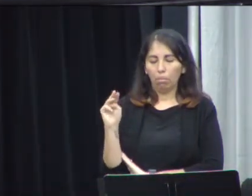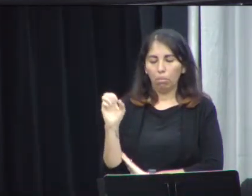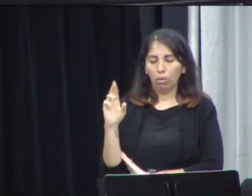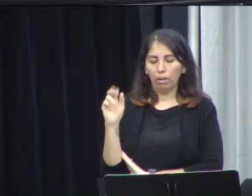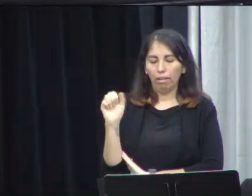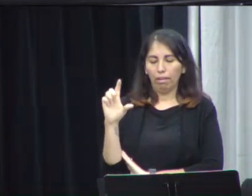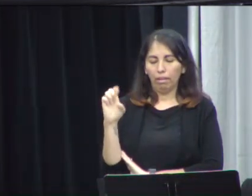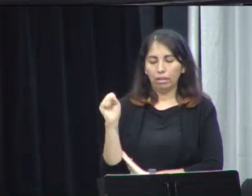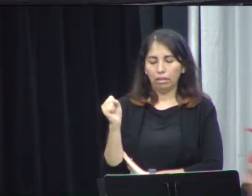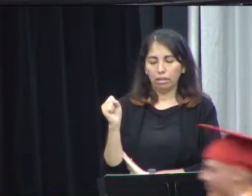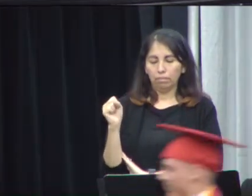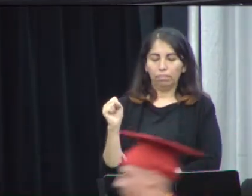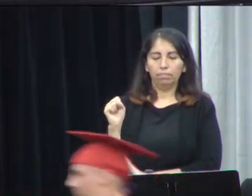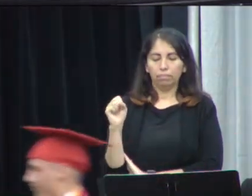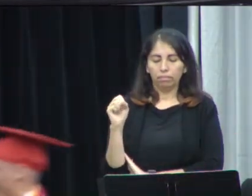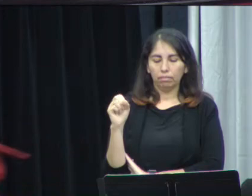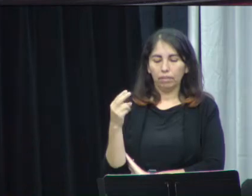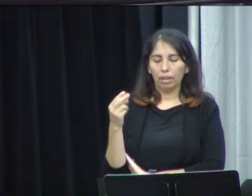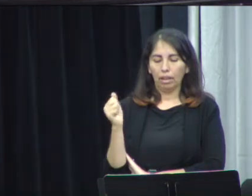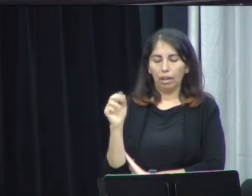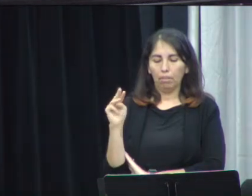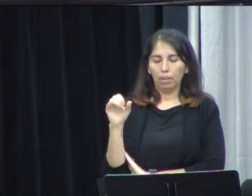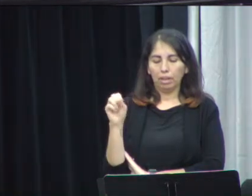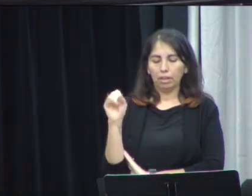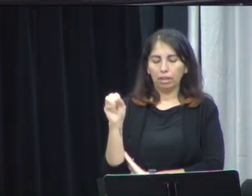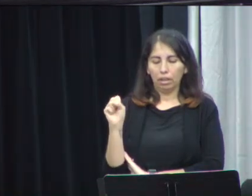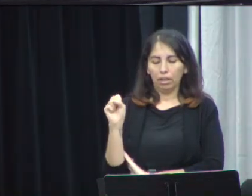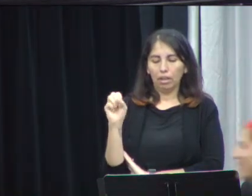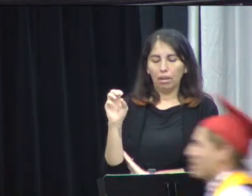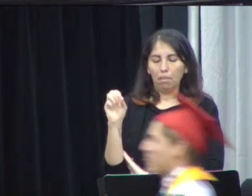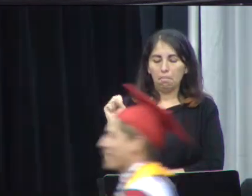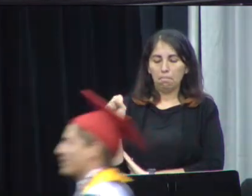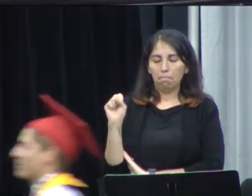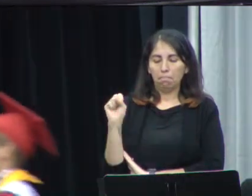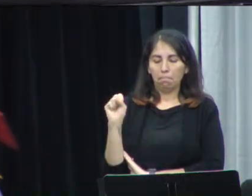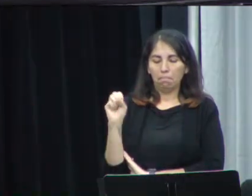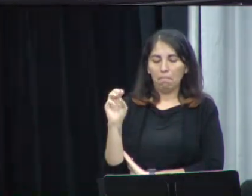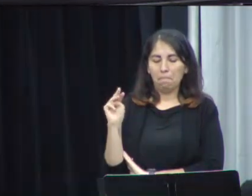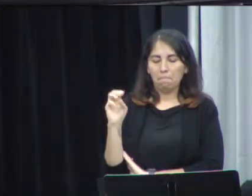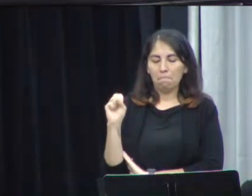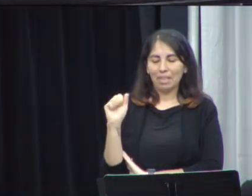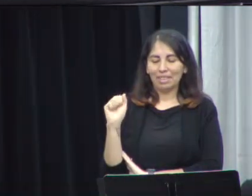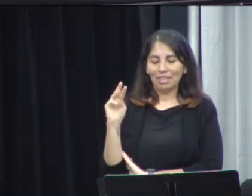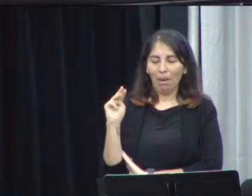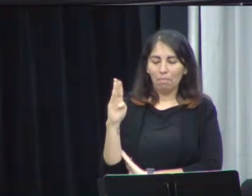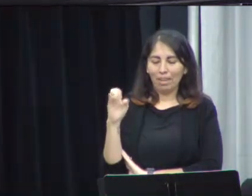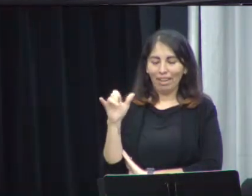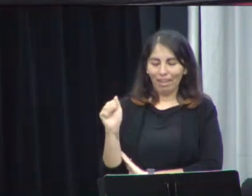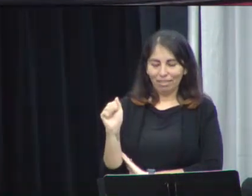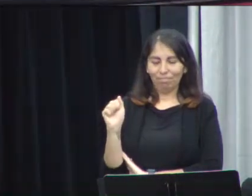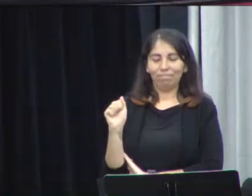(audience applauds) Hamisi Misambiya. (audience applauds)